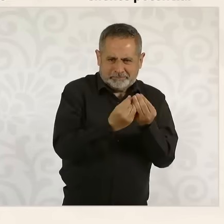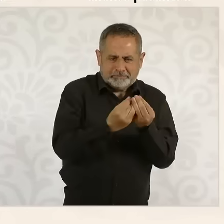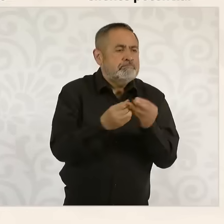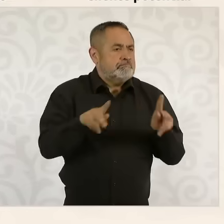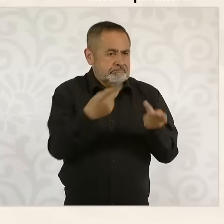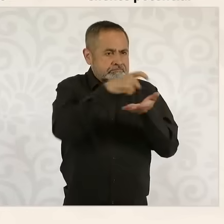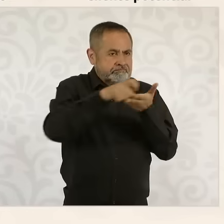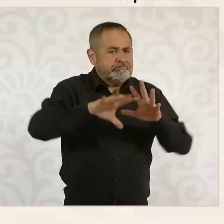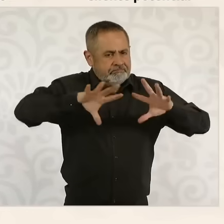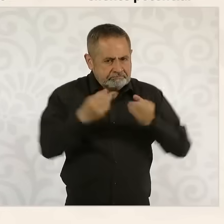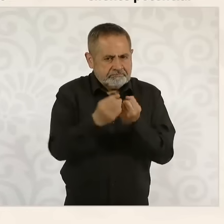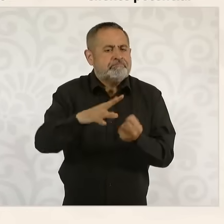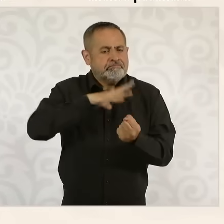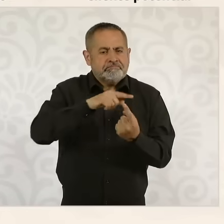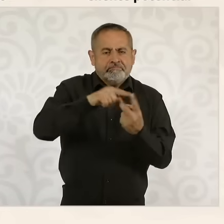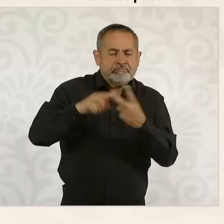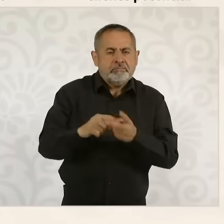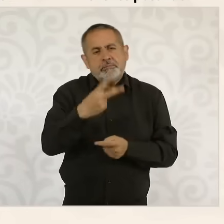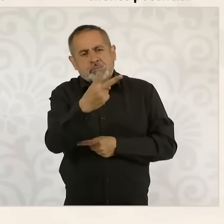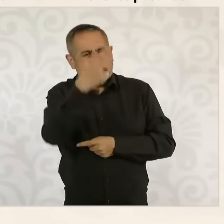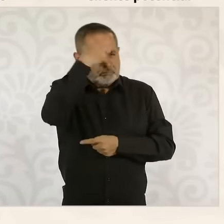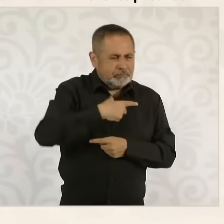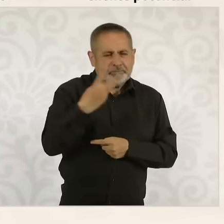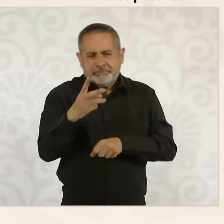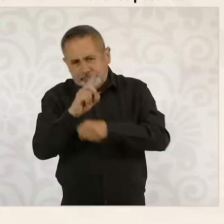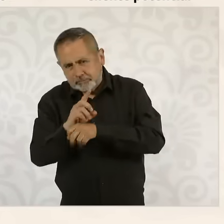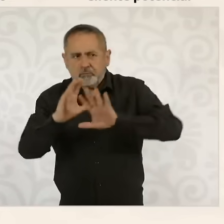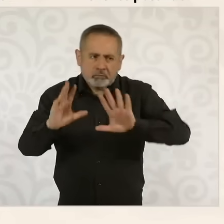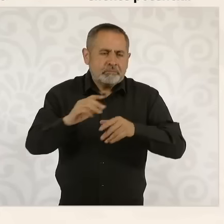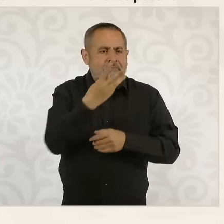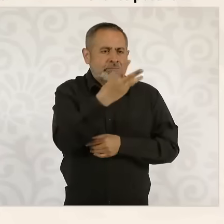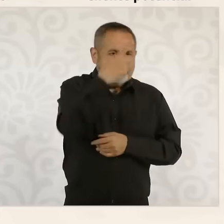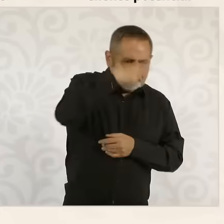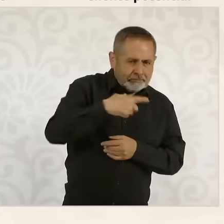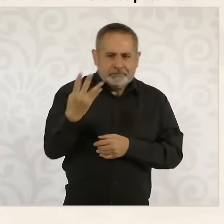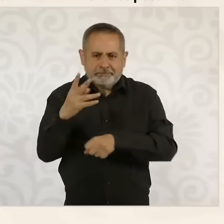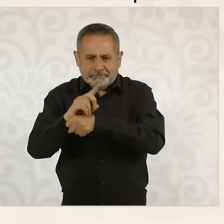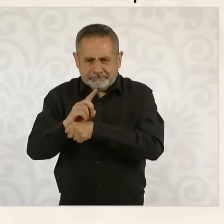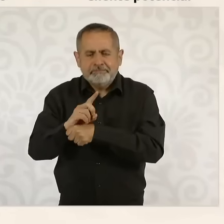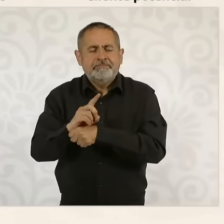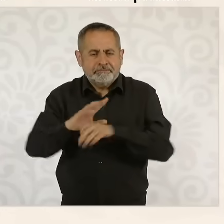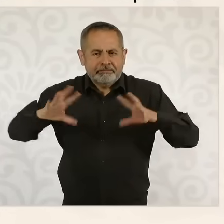este están de dos noches 3 días o tres noches 4 días. Destaca aquí Calagmul que en este hicimos